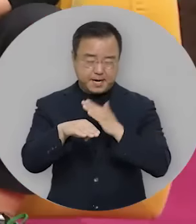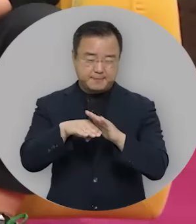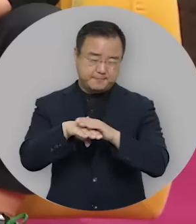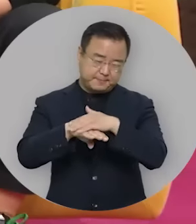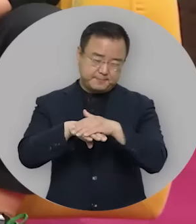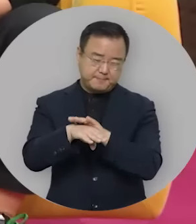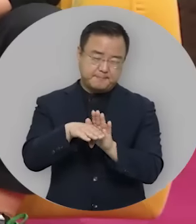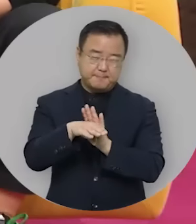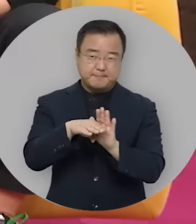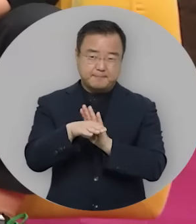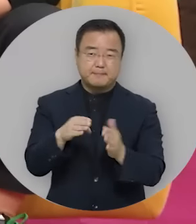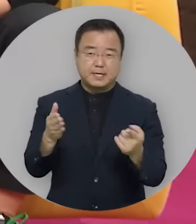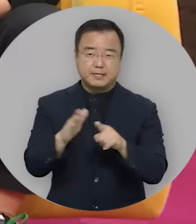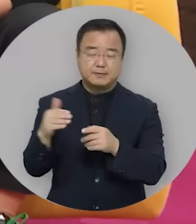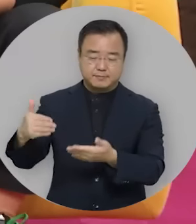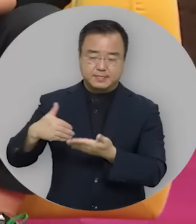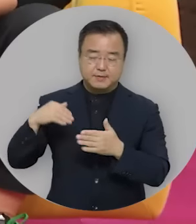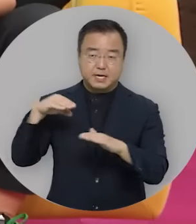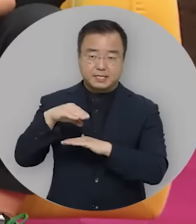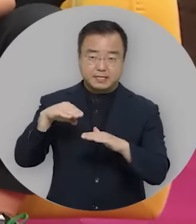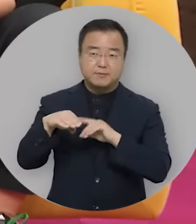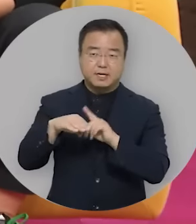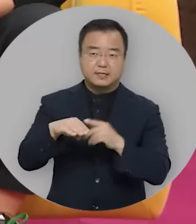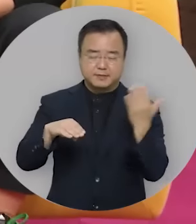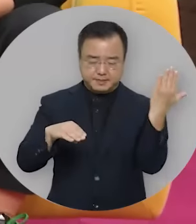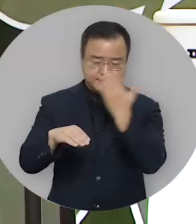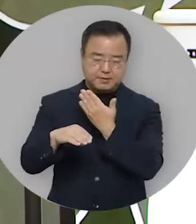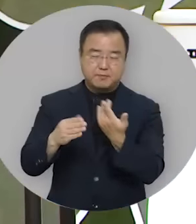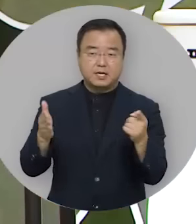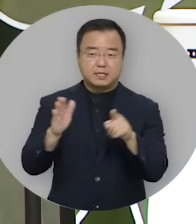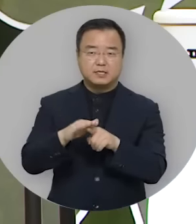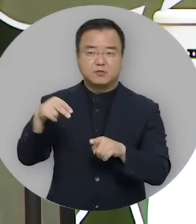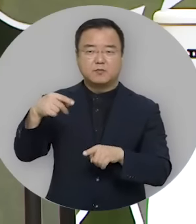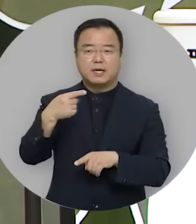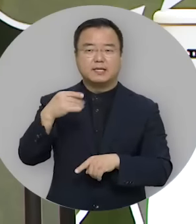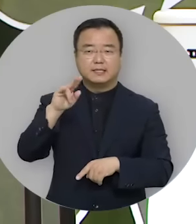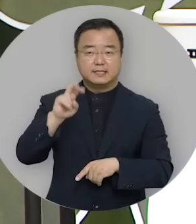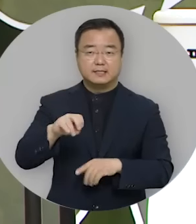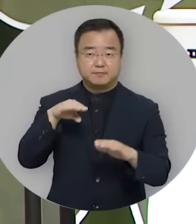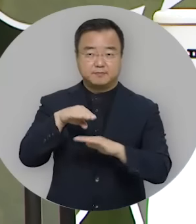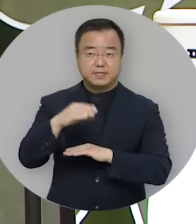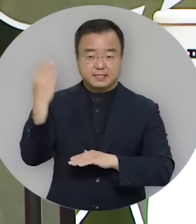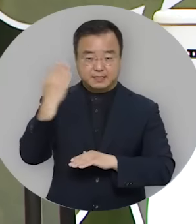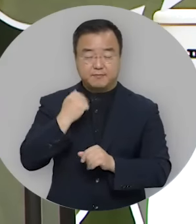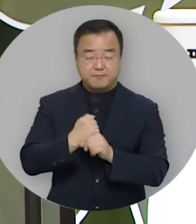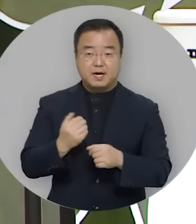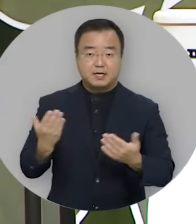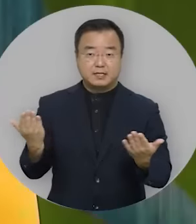수업 차원에서 의뢰받은 자동차를 세차하기 위해서 스팀 세차를 하고 있는 반 친구들도 있고